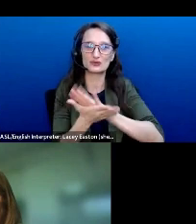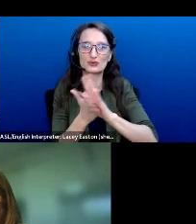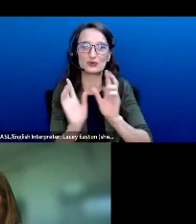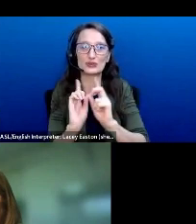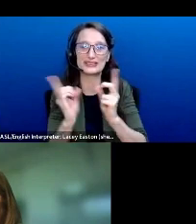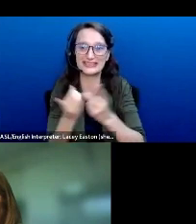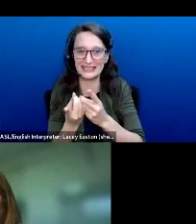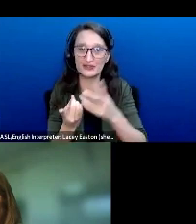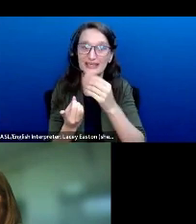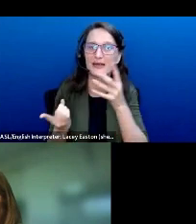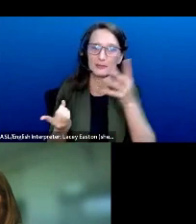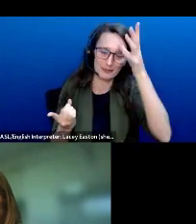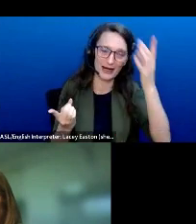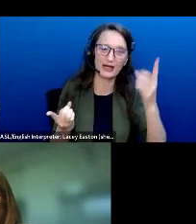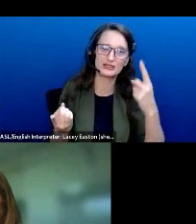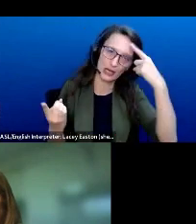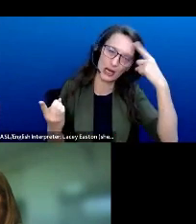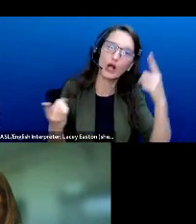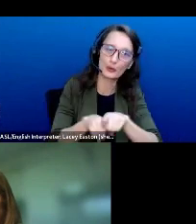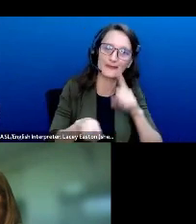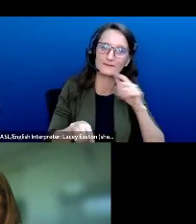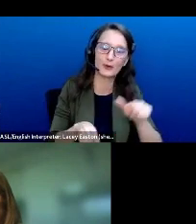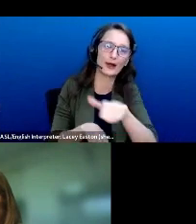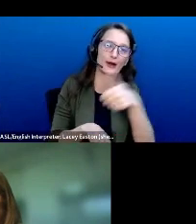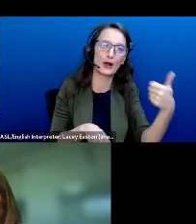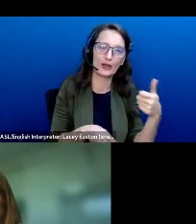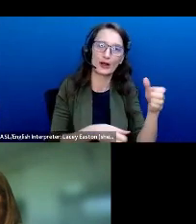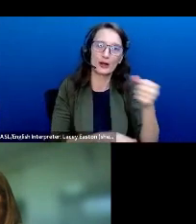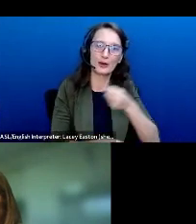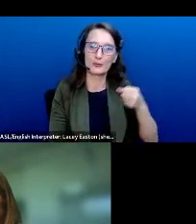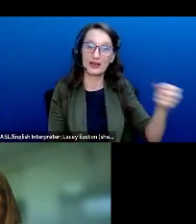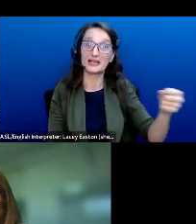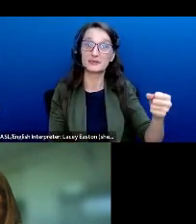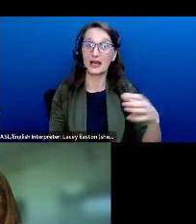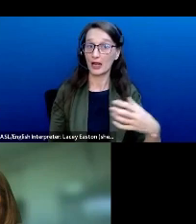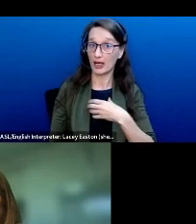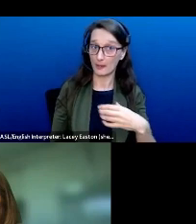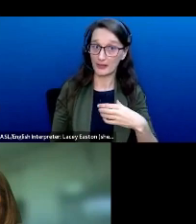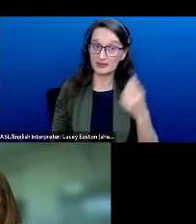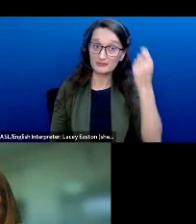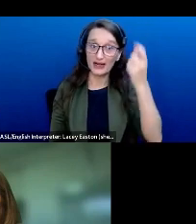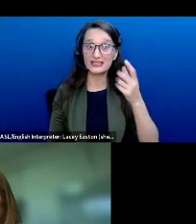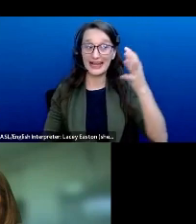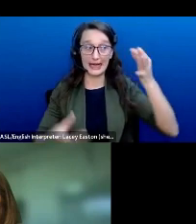decisión de la audiencia de apelaciones, La decisión de la audiencia es definitiva y vinculante, pero puede apelarse en